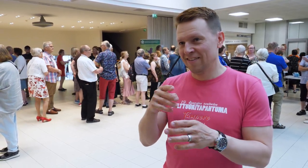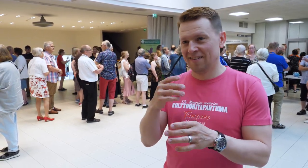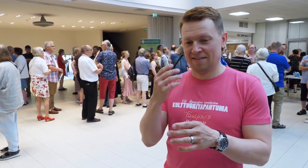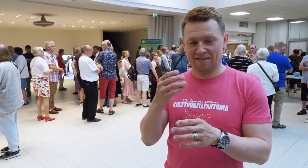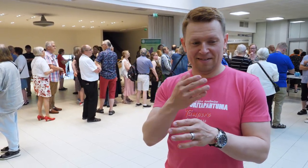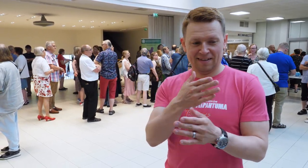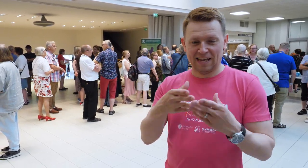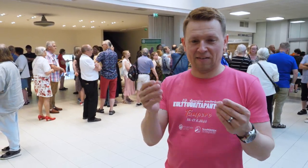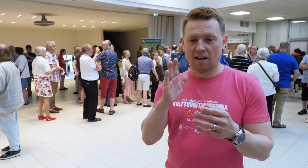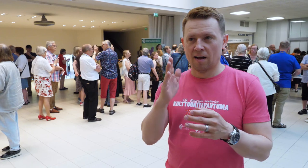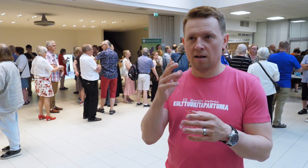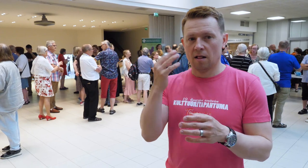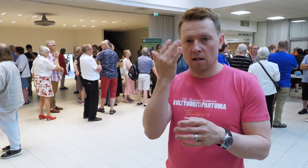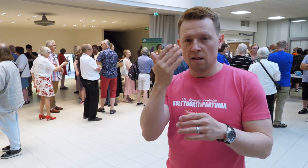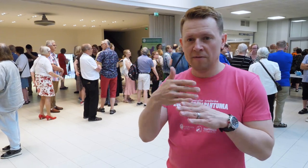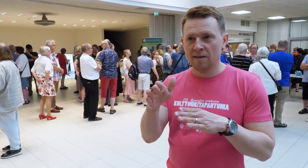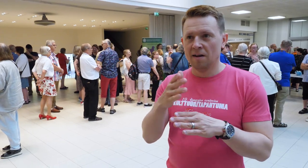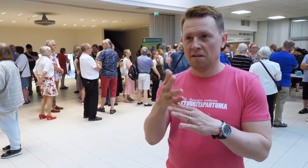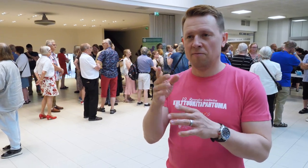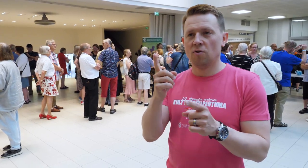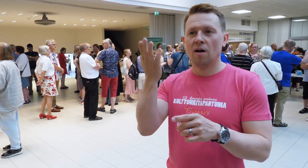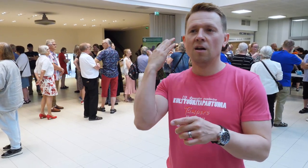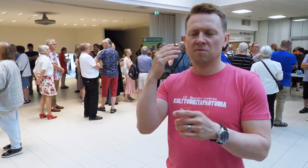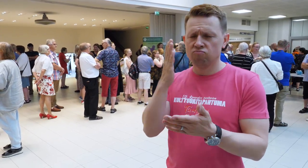Siinä missä aiempien tapahtumien esitykset oli lyöty lukkoon -